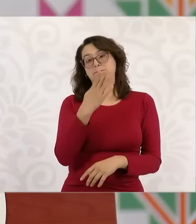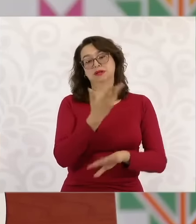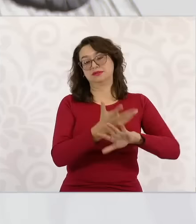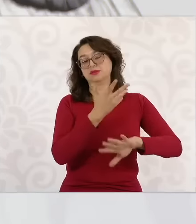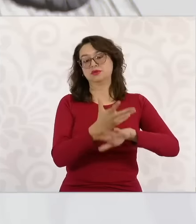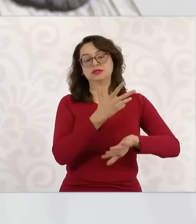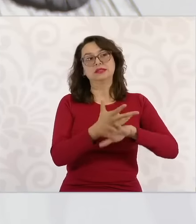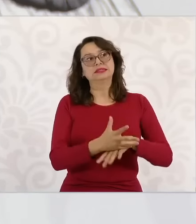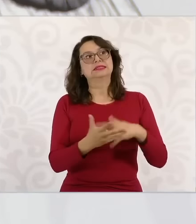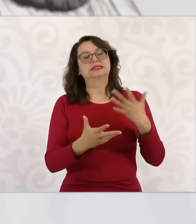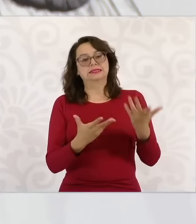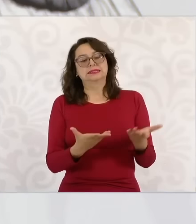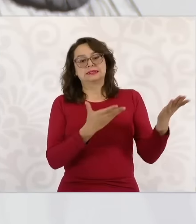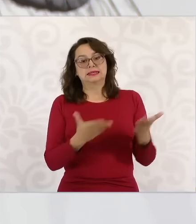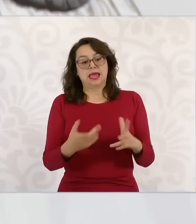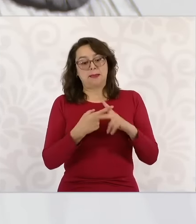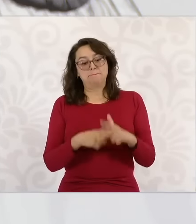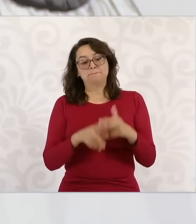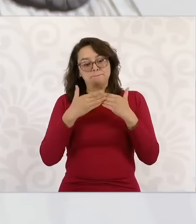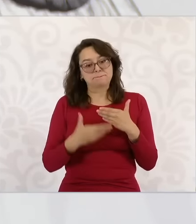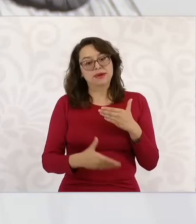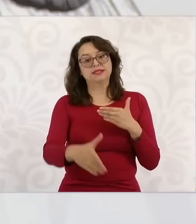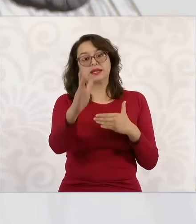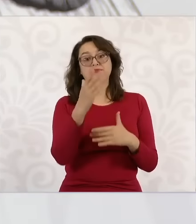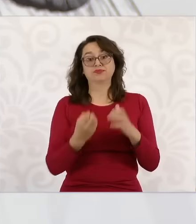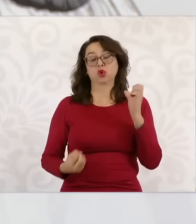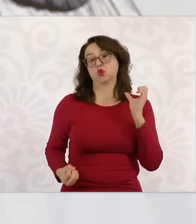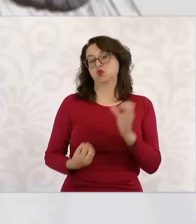Entonces, lo que queremos o bueno, en este nuevo esquema de aranceles que puso Estados Unidos,